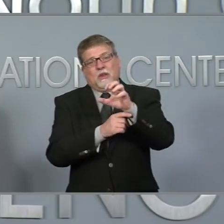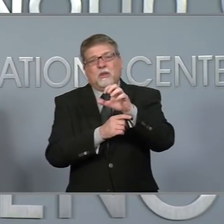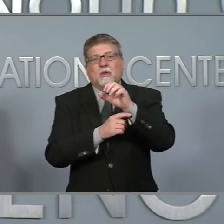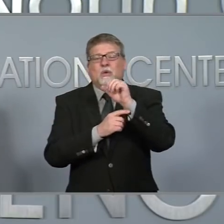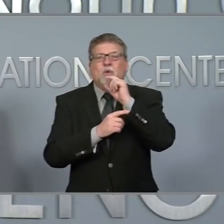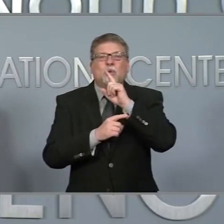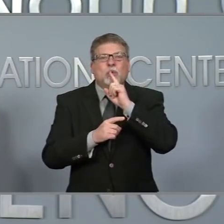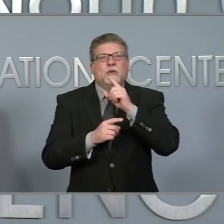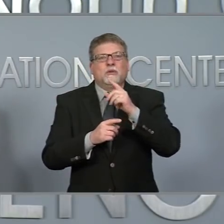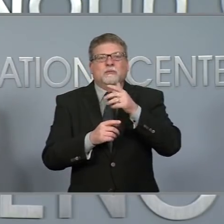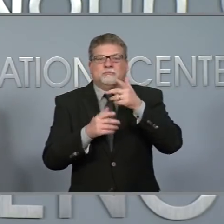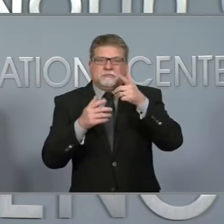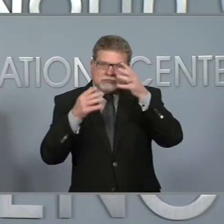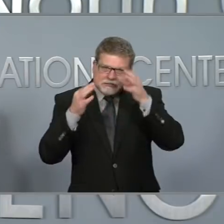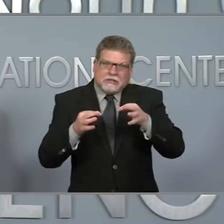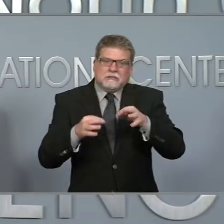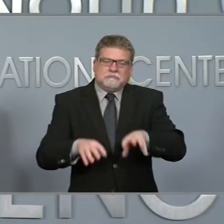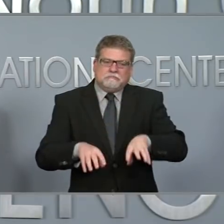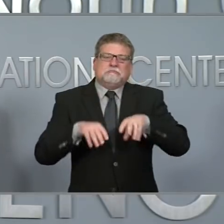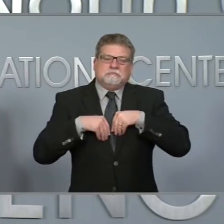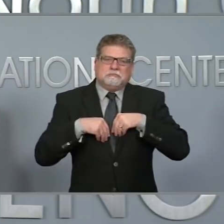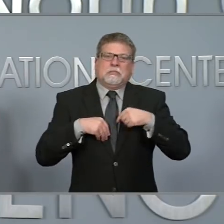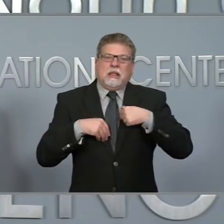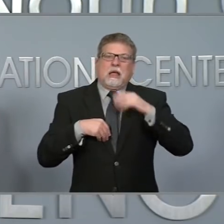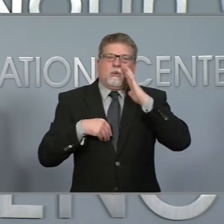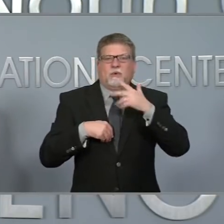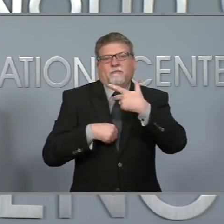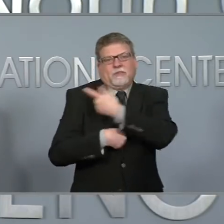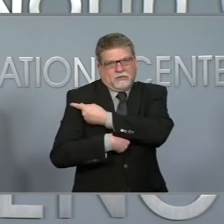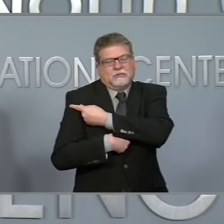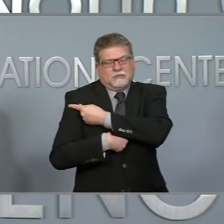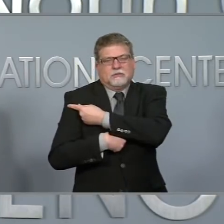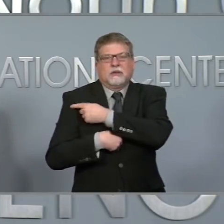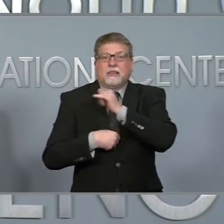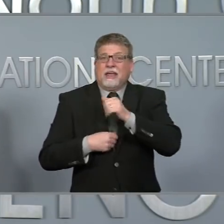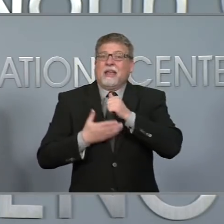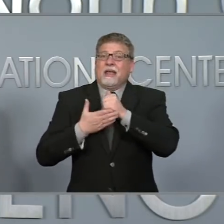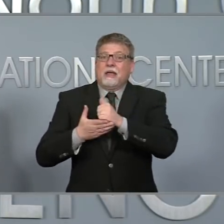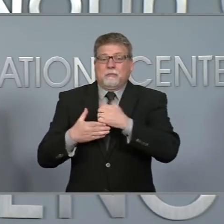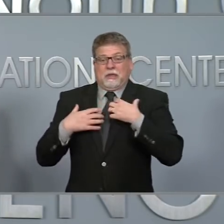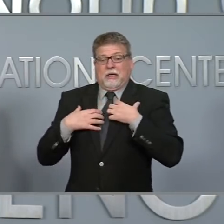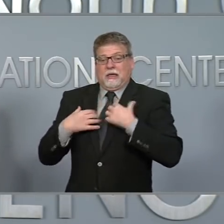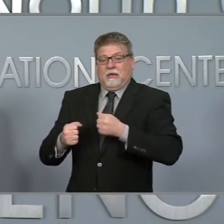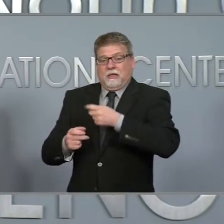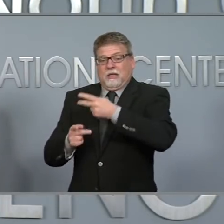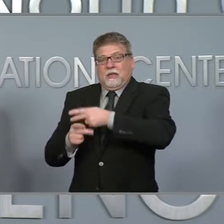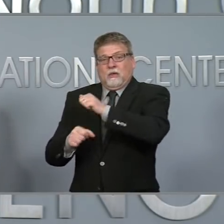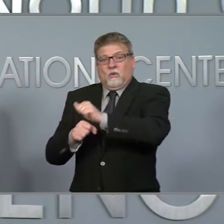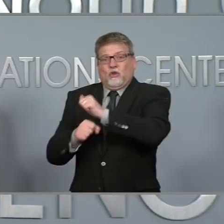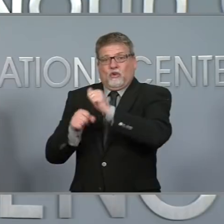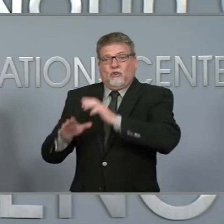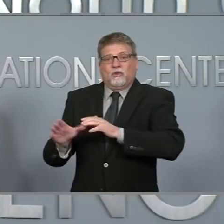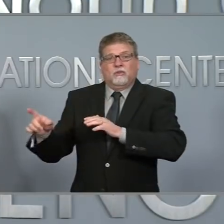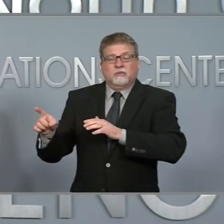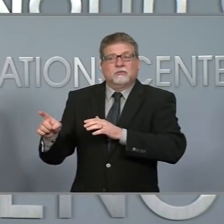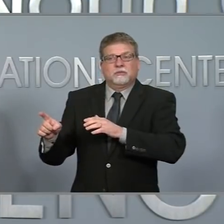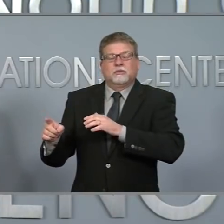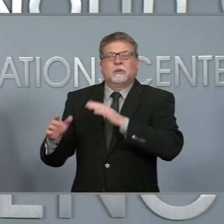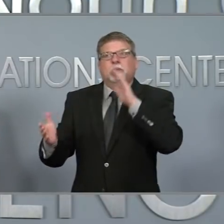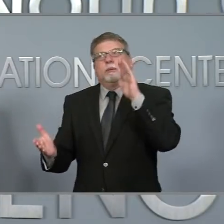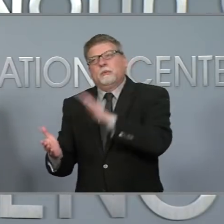todos aquellos que están en